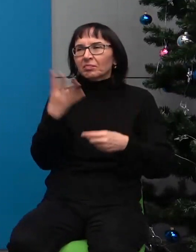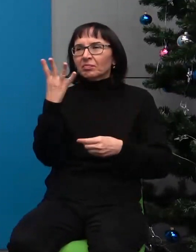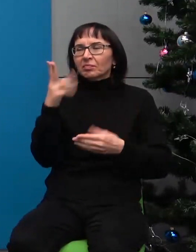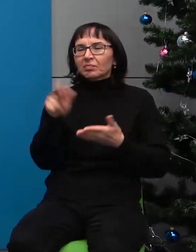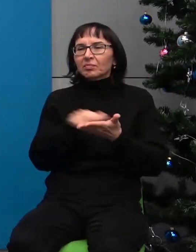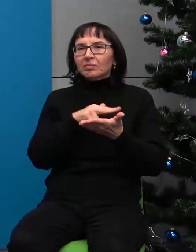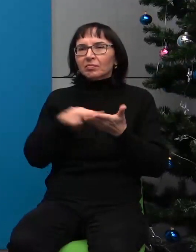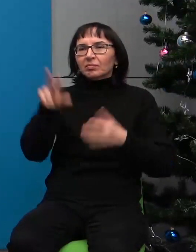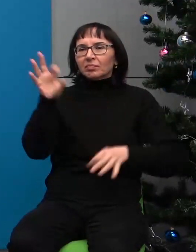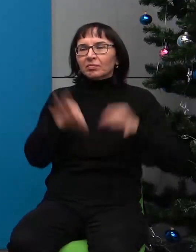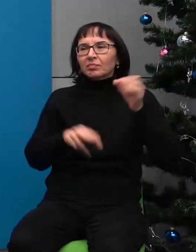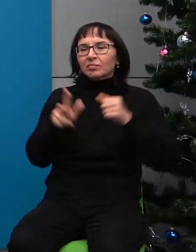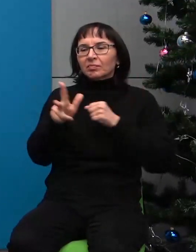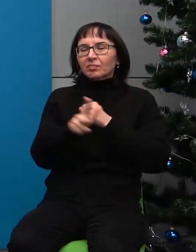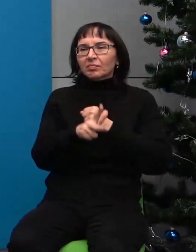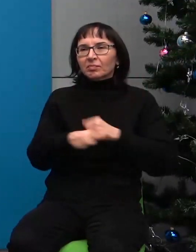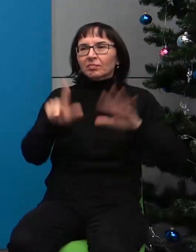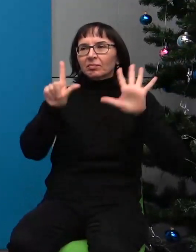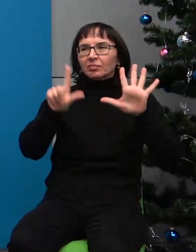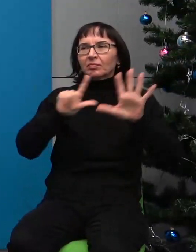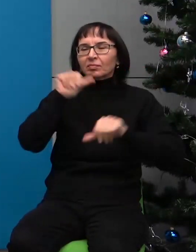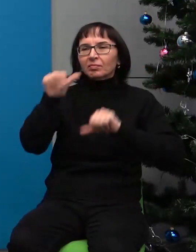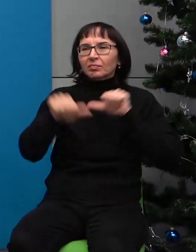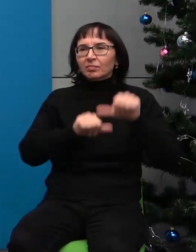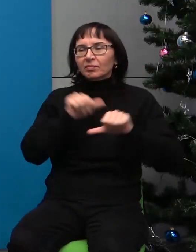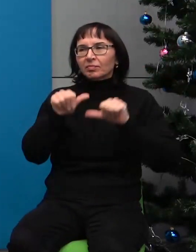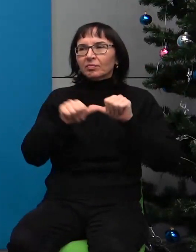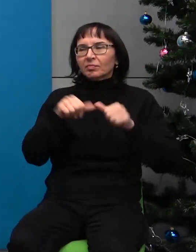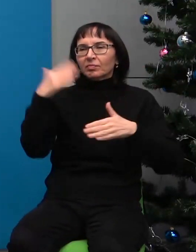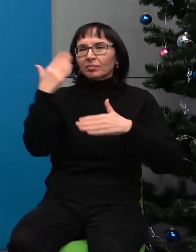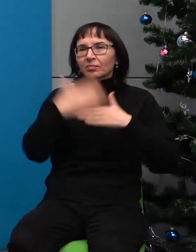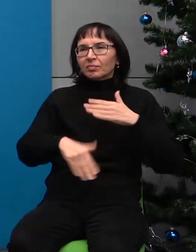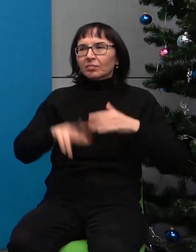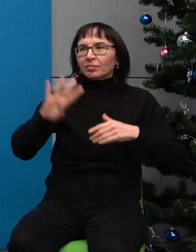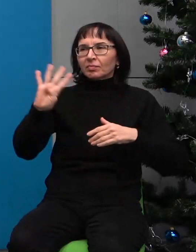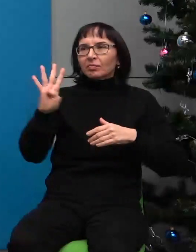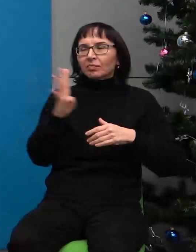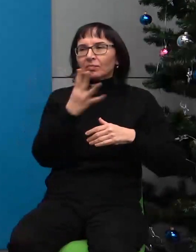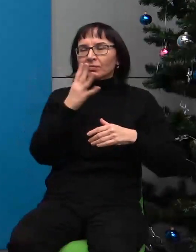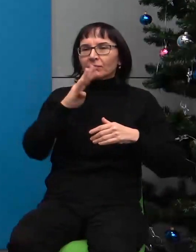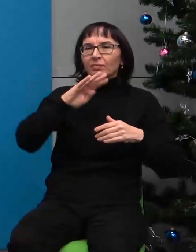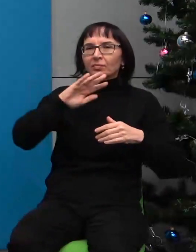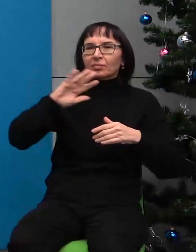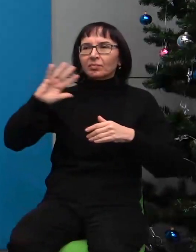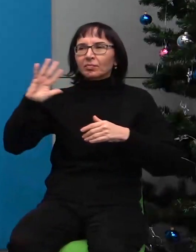W 1987 roku. Zakończył się z 4 na 5 lipca w nocy.